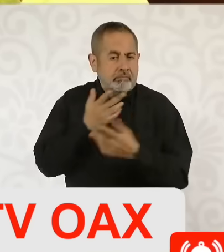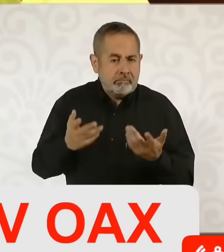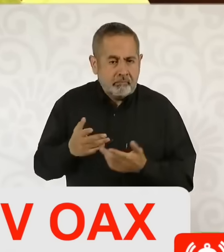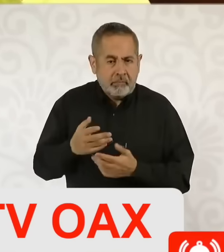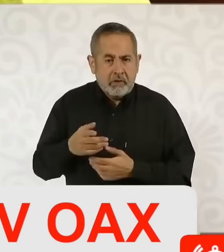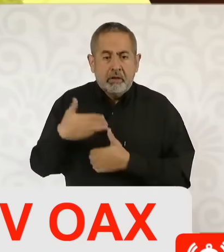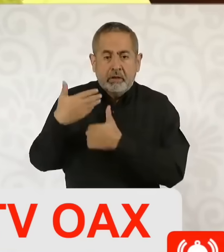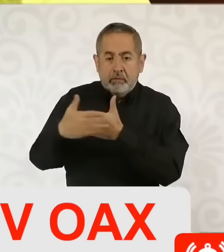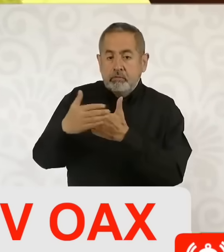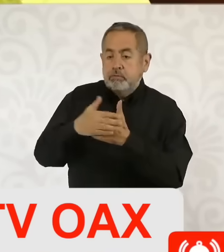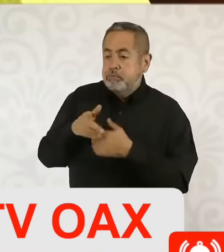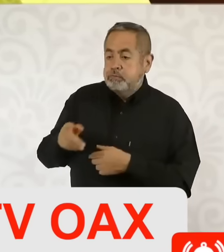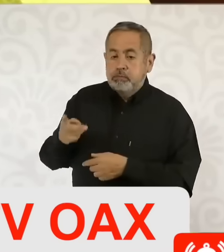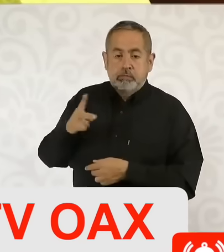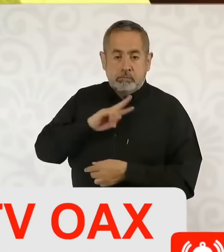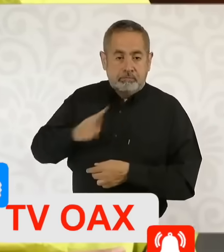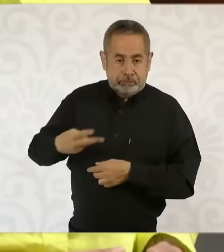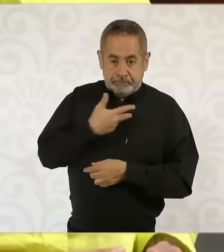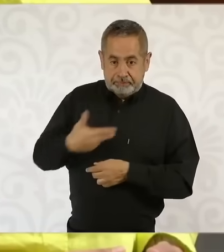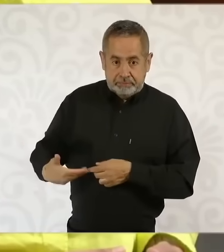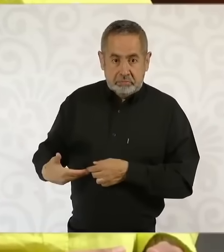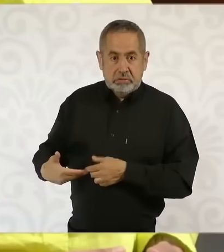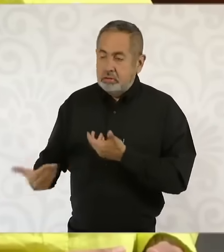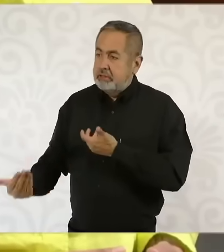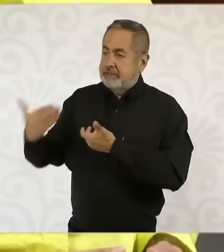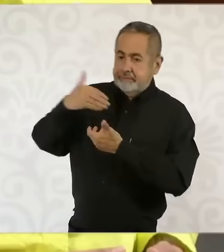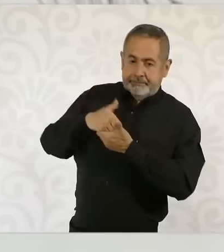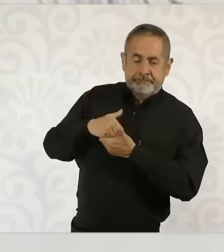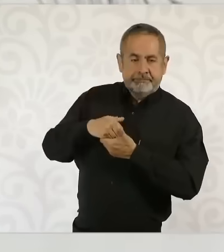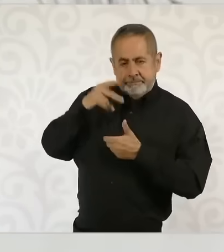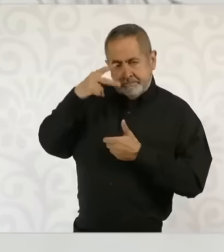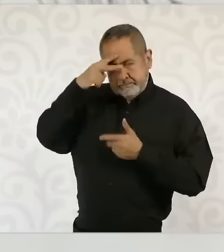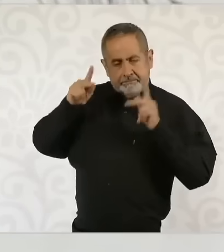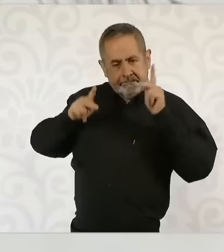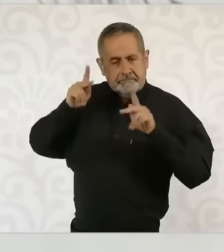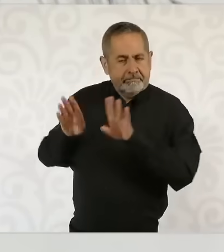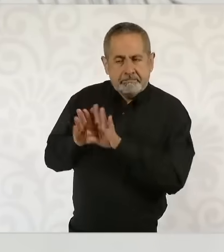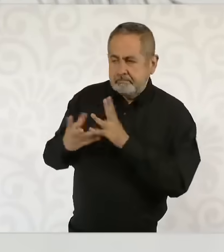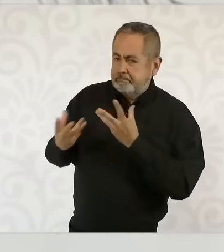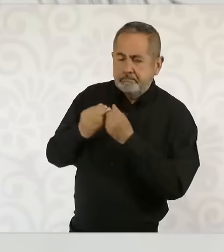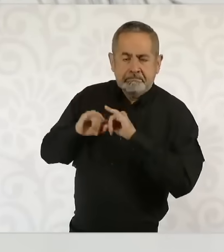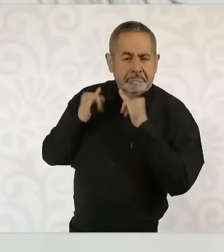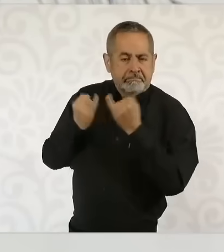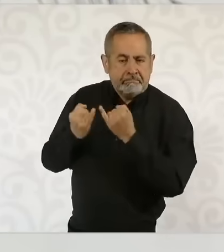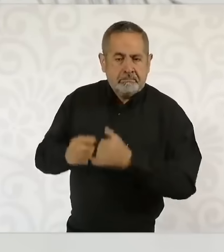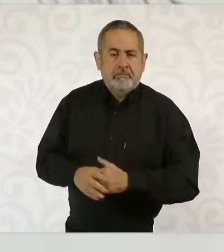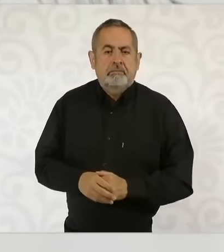realizaría el vicepresidente brasileño a a nuestro país. Desde que vino el presidente